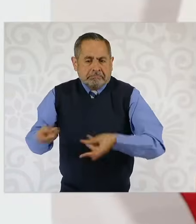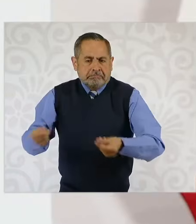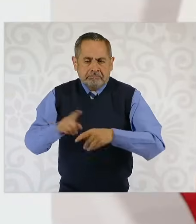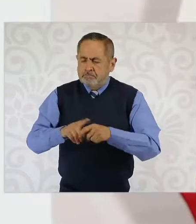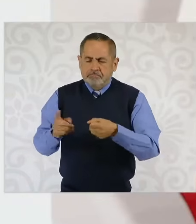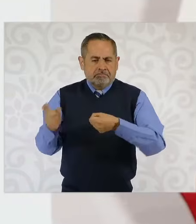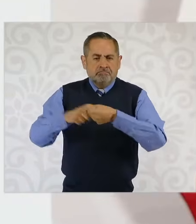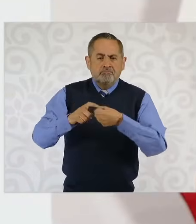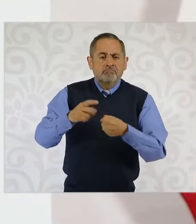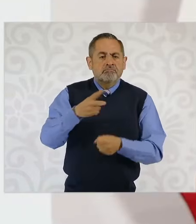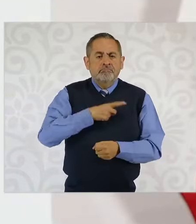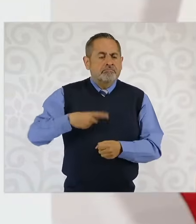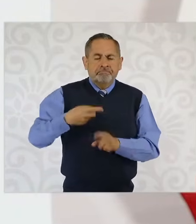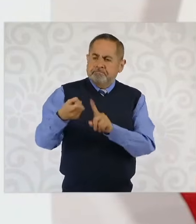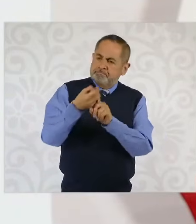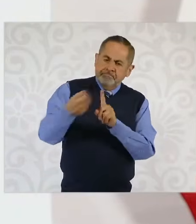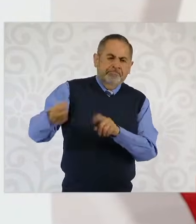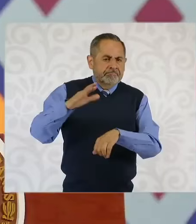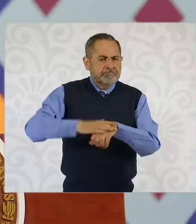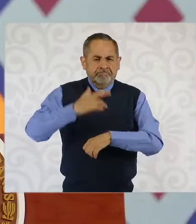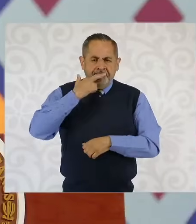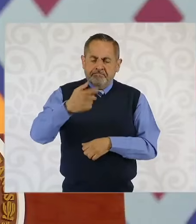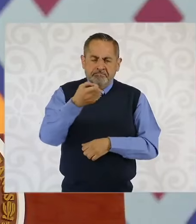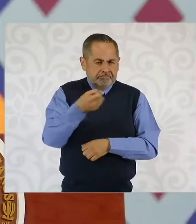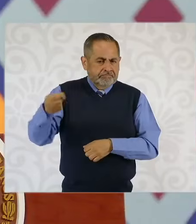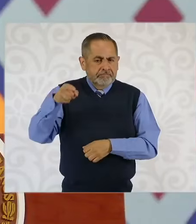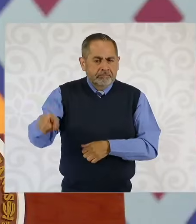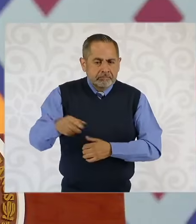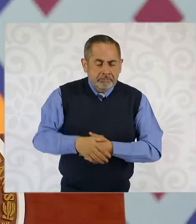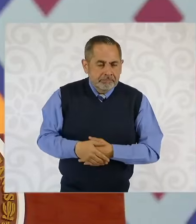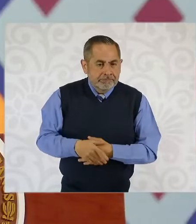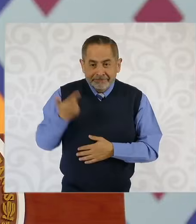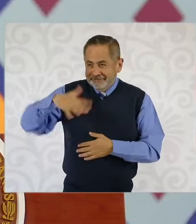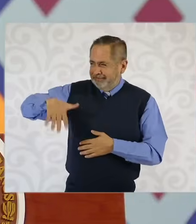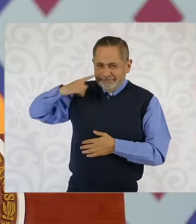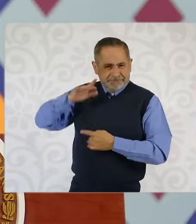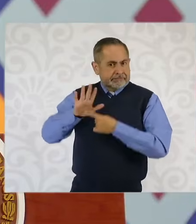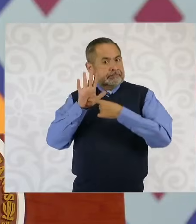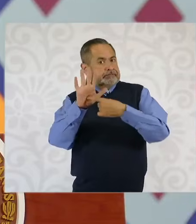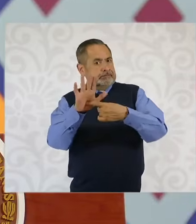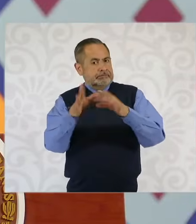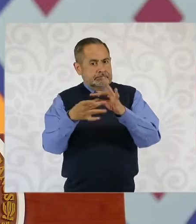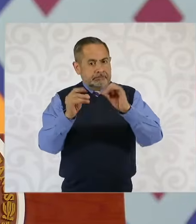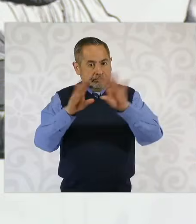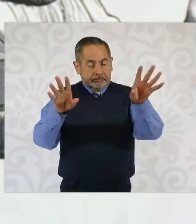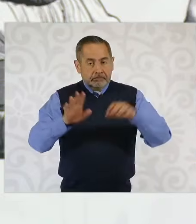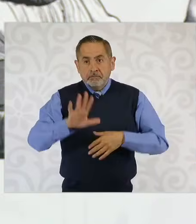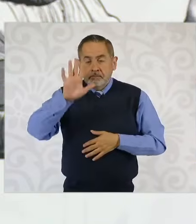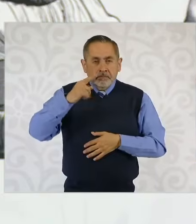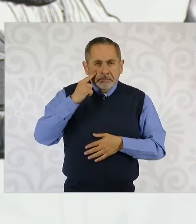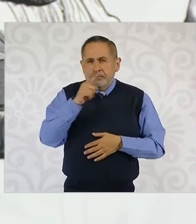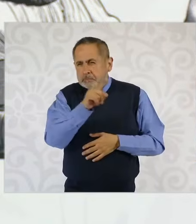empresa y darle a Pemex esta posibilidad los datos que hoy se presentaron que parecen mucho recurso